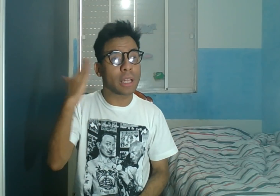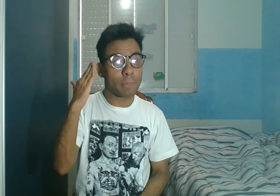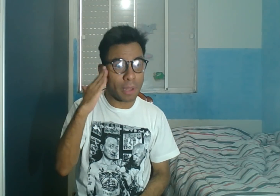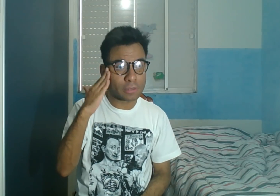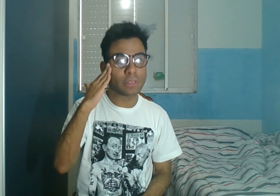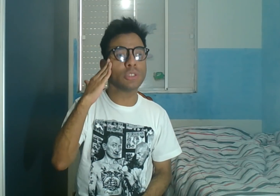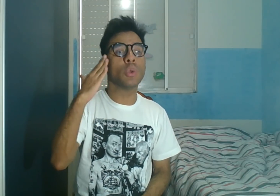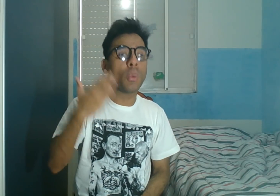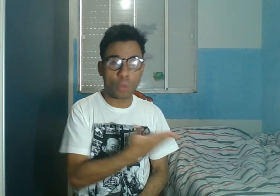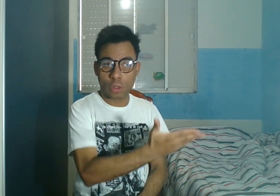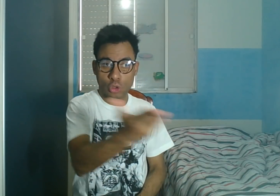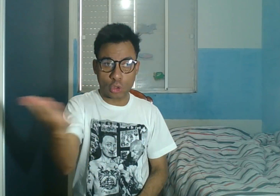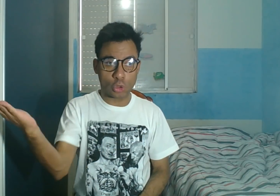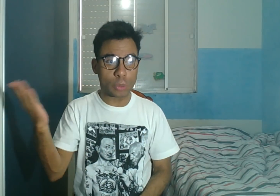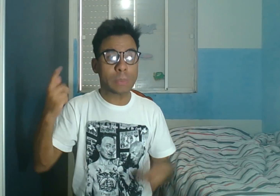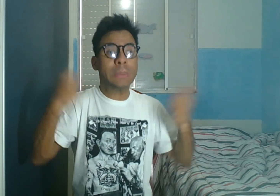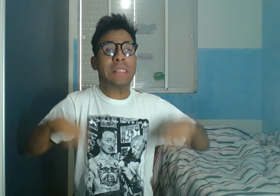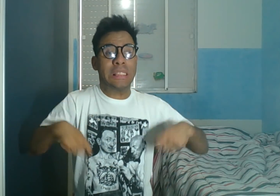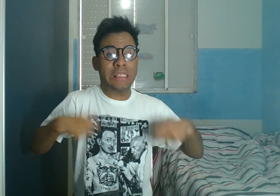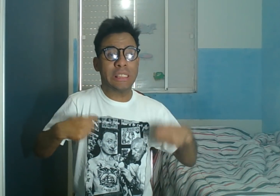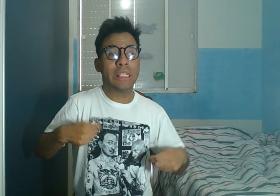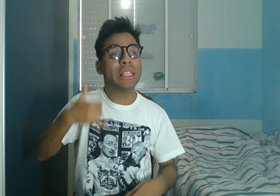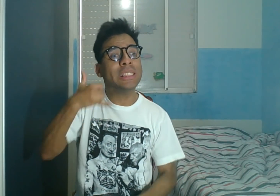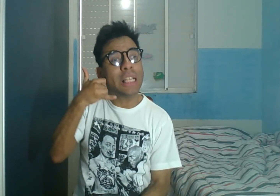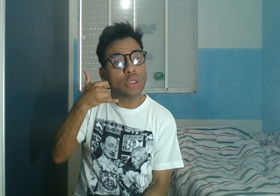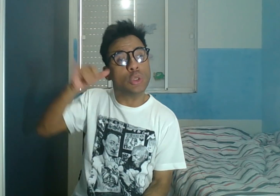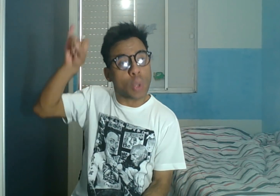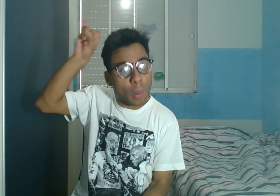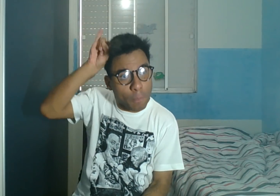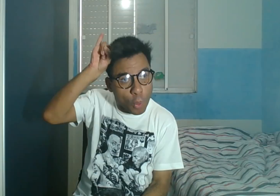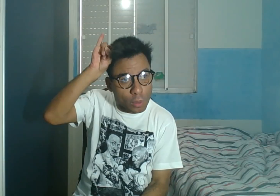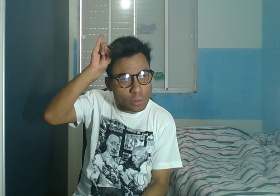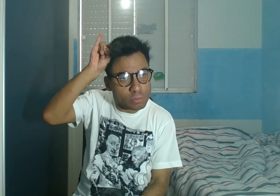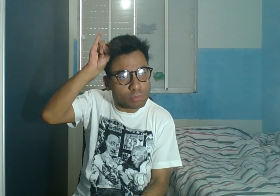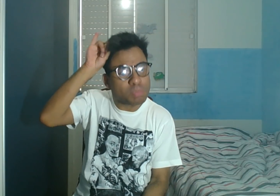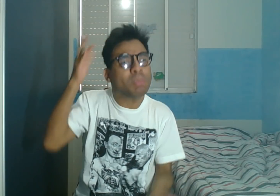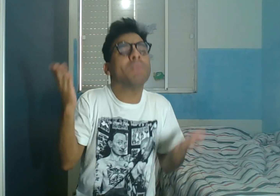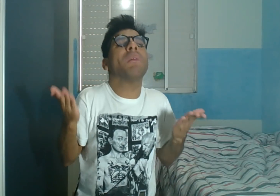Quero saber vocês!precisamos um celular é android ?